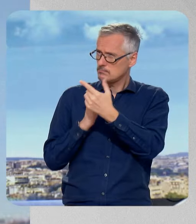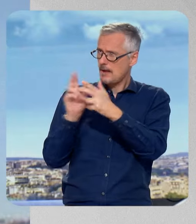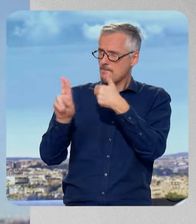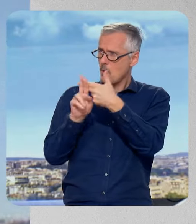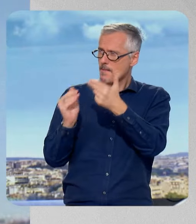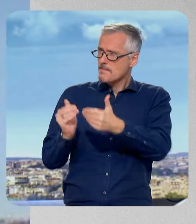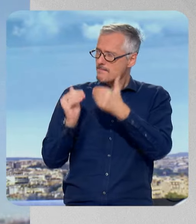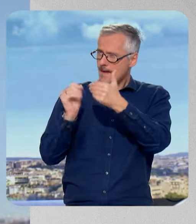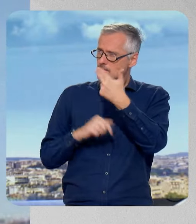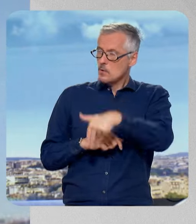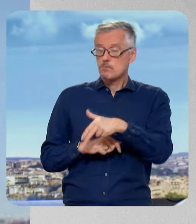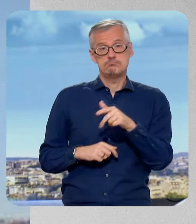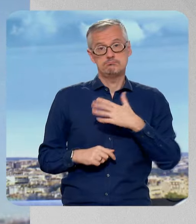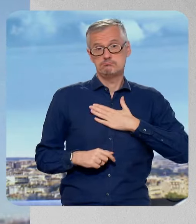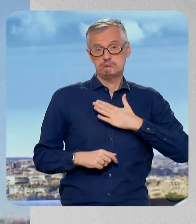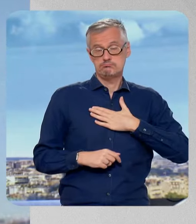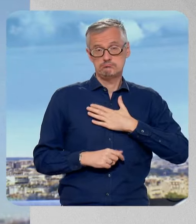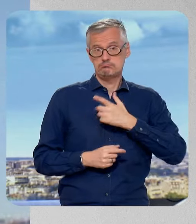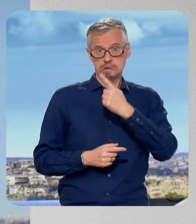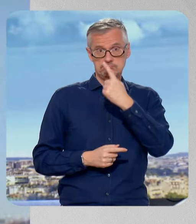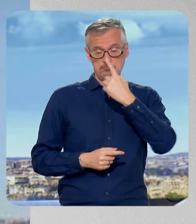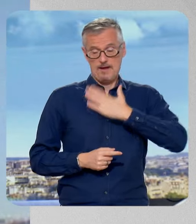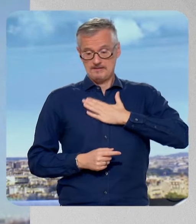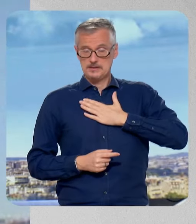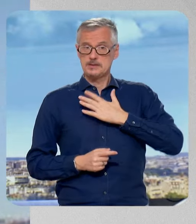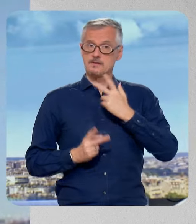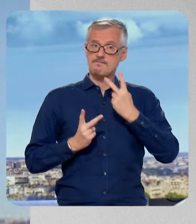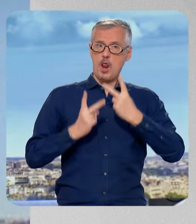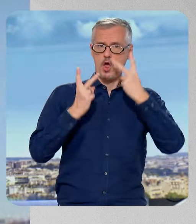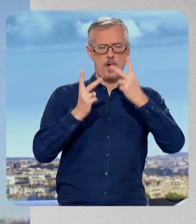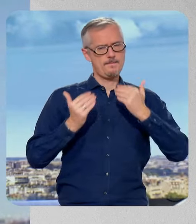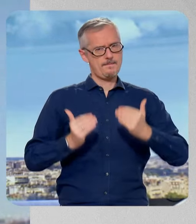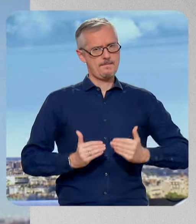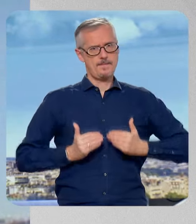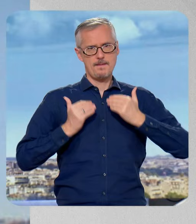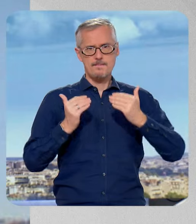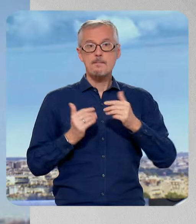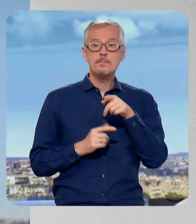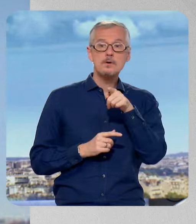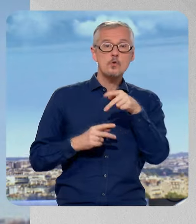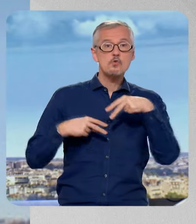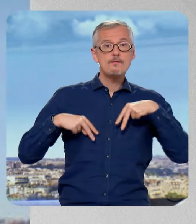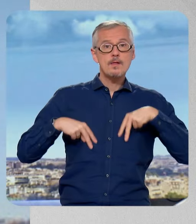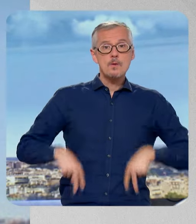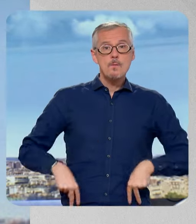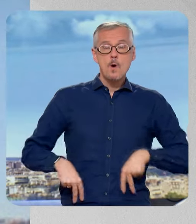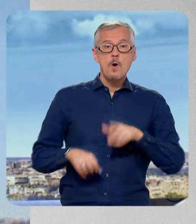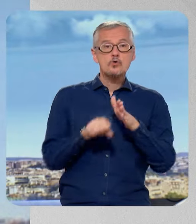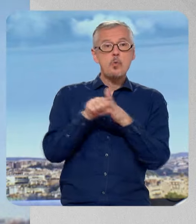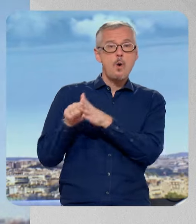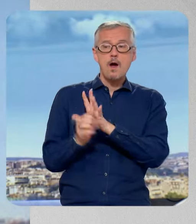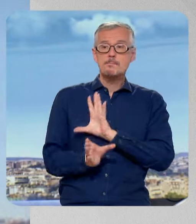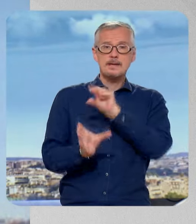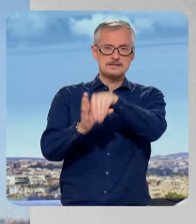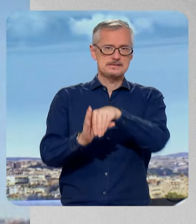et à la nécessité d'accélérer la transformation écologique. G.Daret: Si M.Barnier vous appelle pour vous poser à nouveau la question, c'est toujours non?